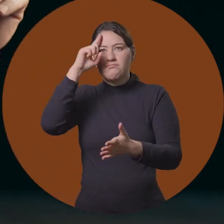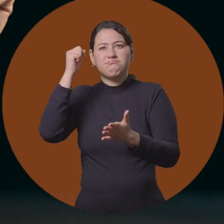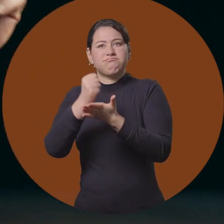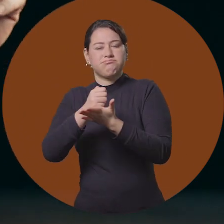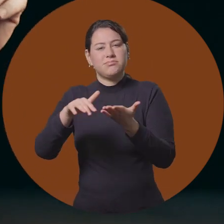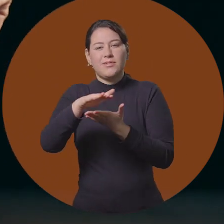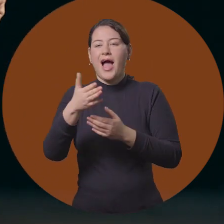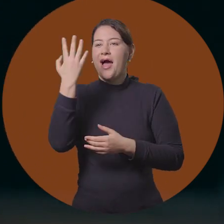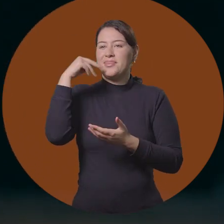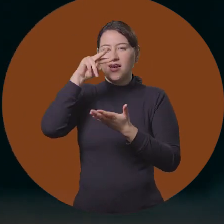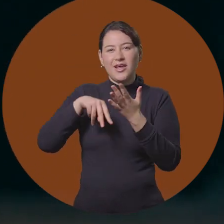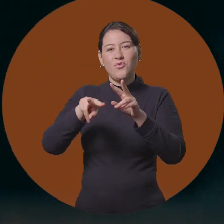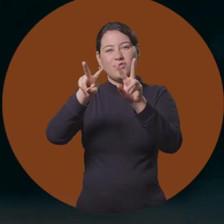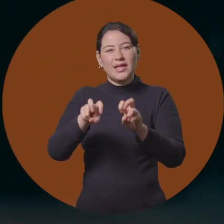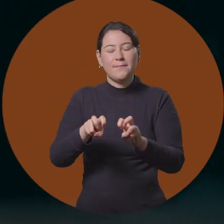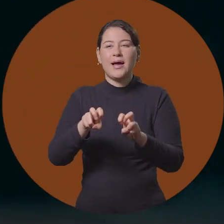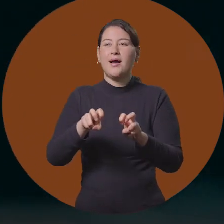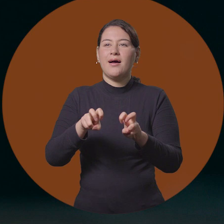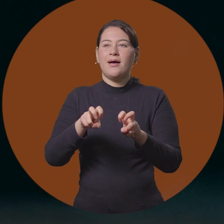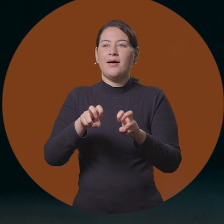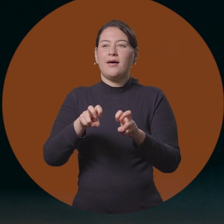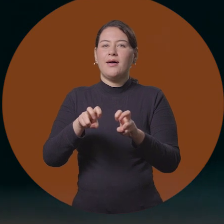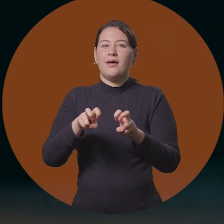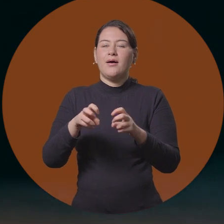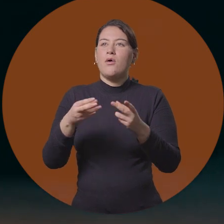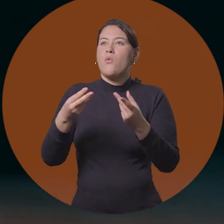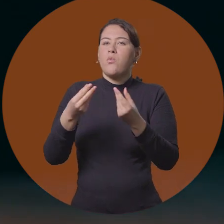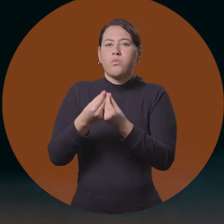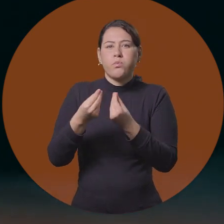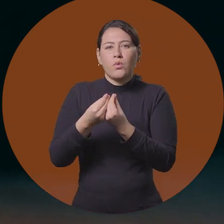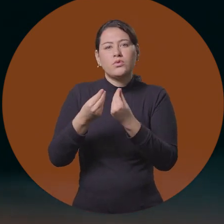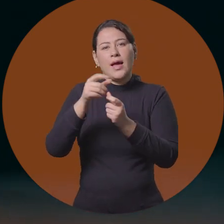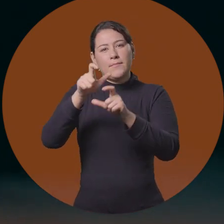Una vez leí una cosa, muchos de los emprendedores